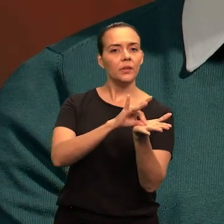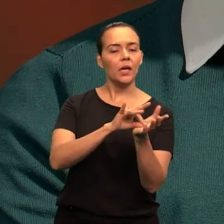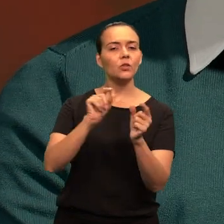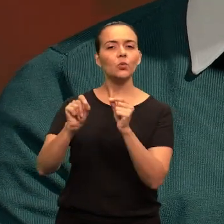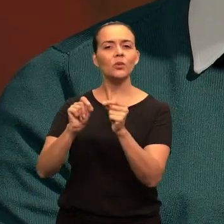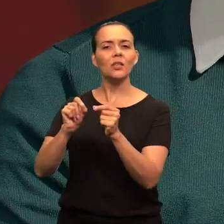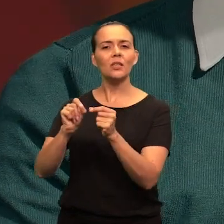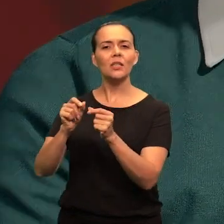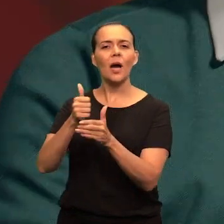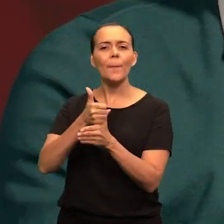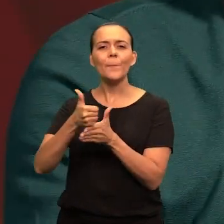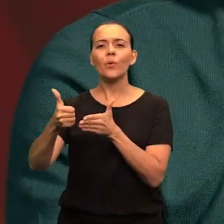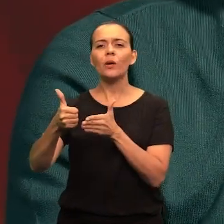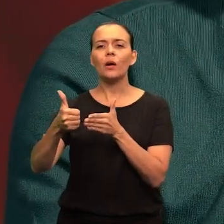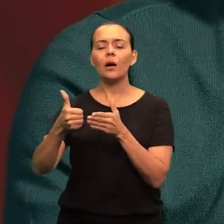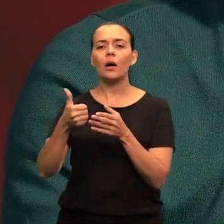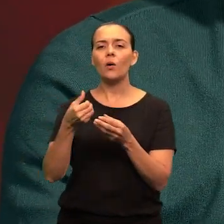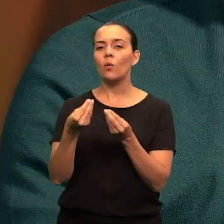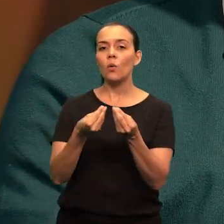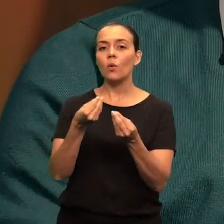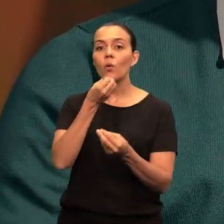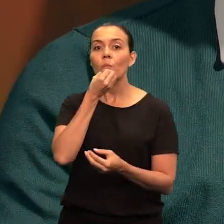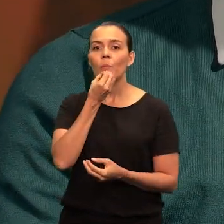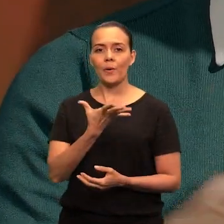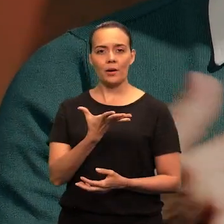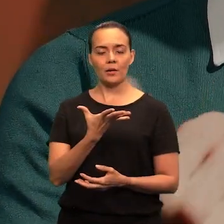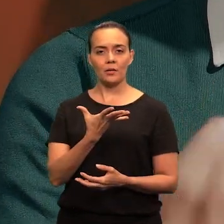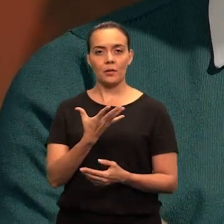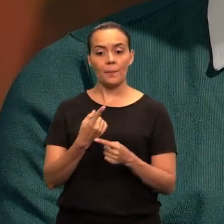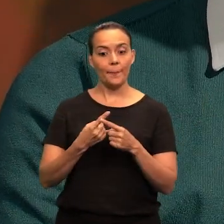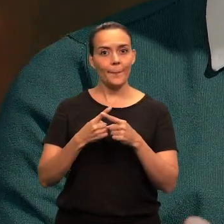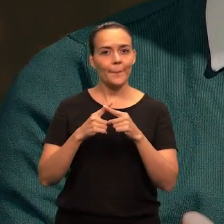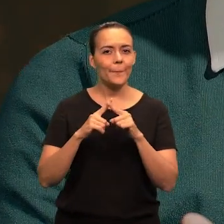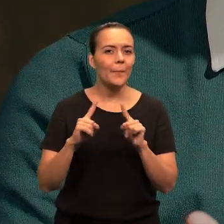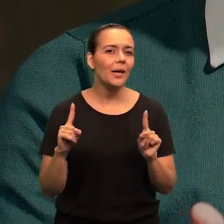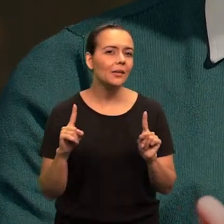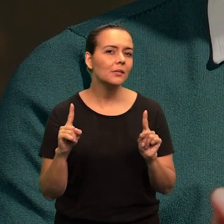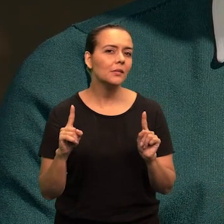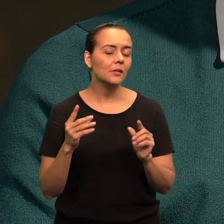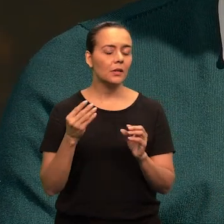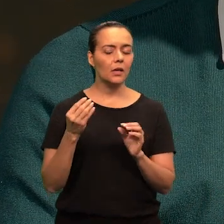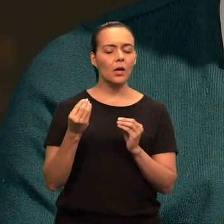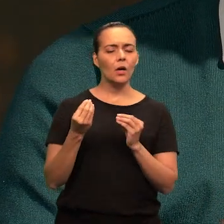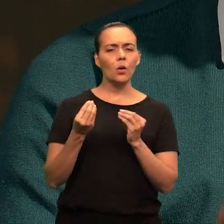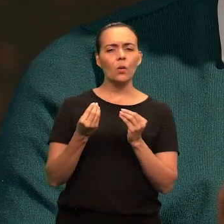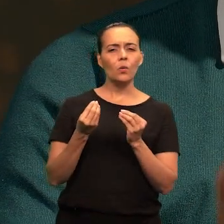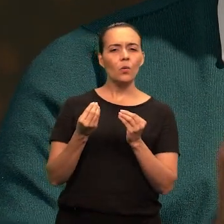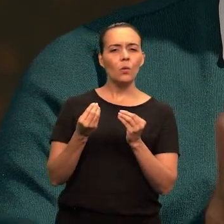e o que é a moral ou o que é o bem, mas ele lida com essa reflexão a partir do pressuposto de que